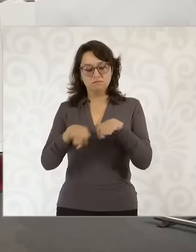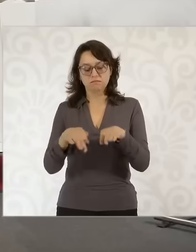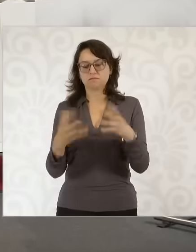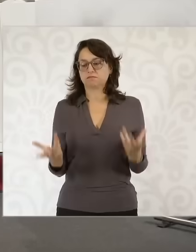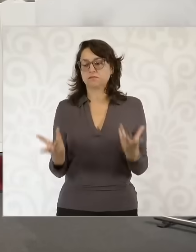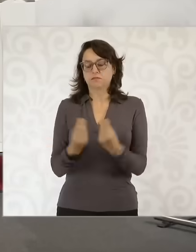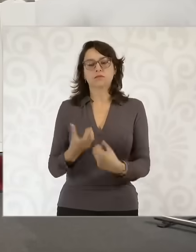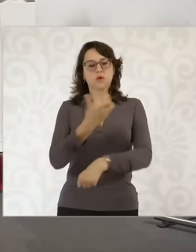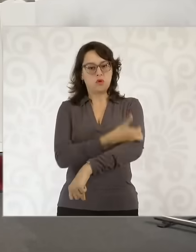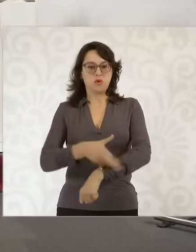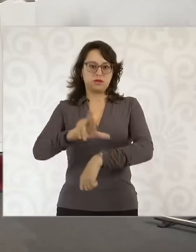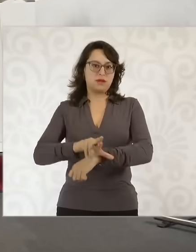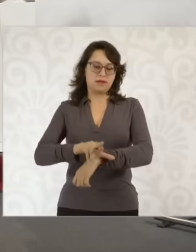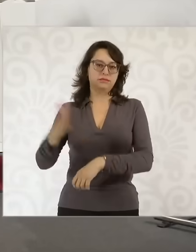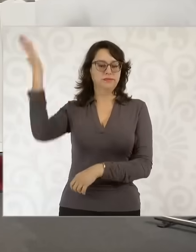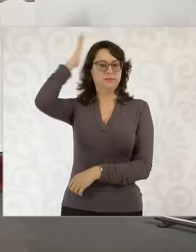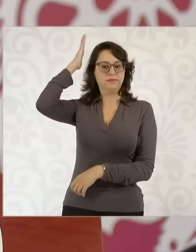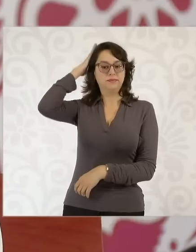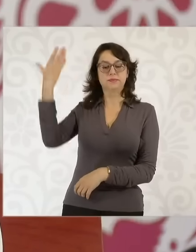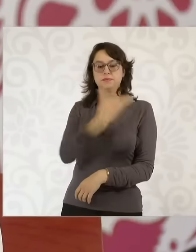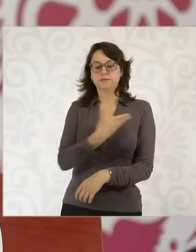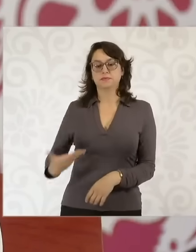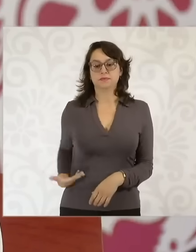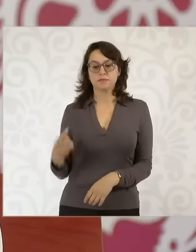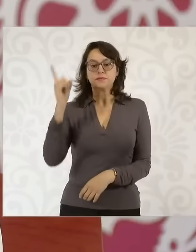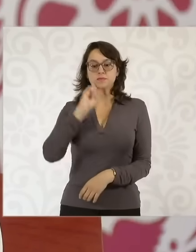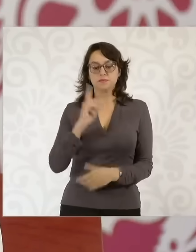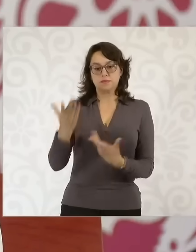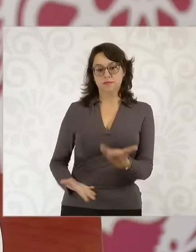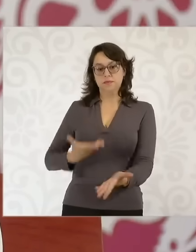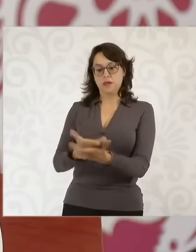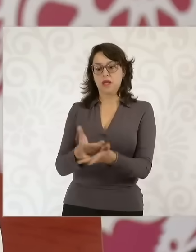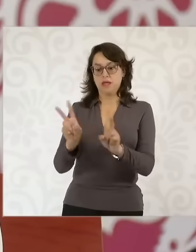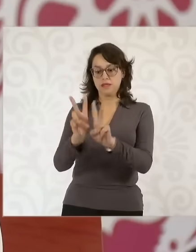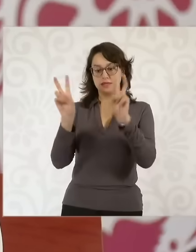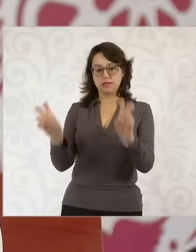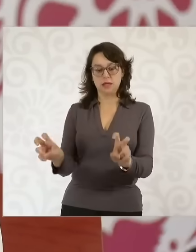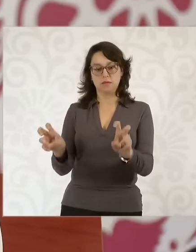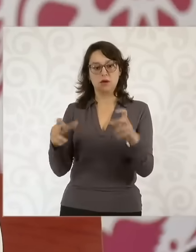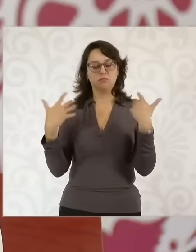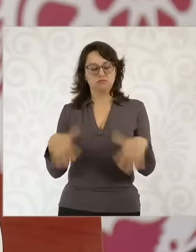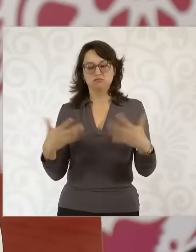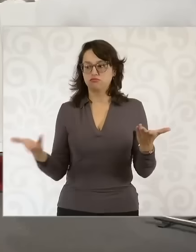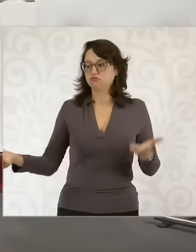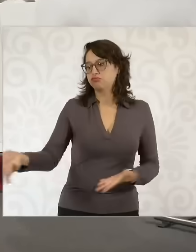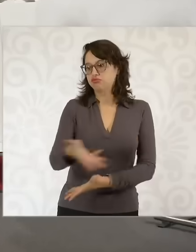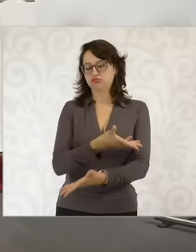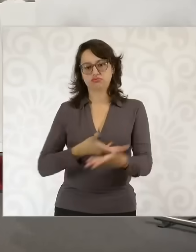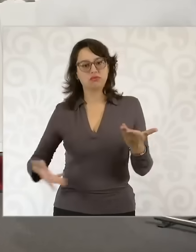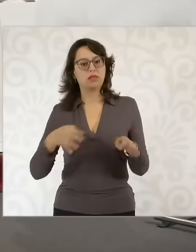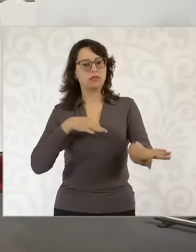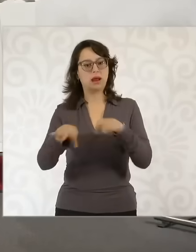la presidenta de la República en este ámbito de máxima colaboración con todos los equipos de la